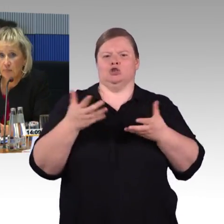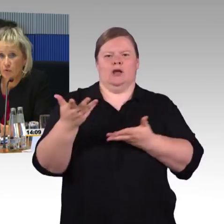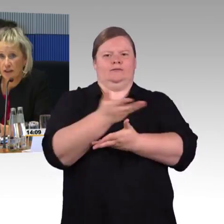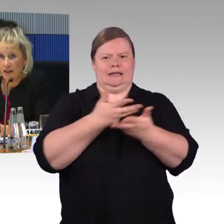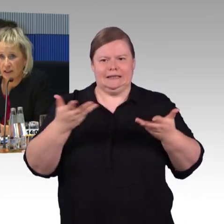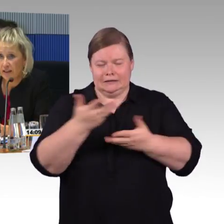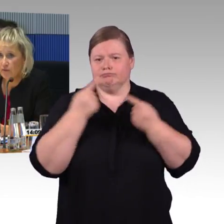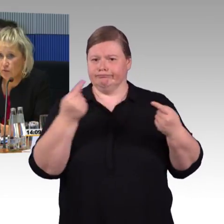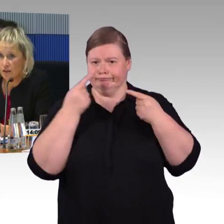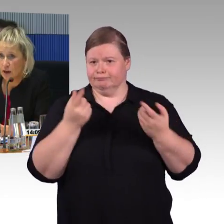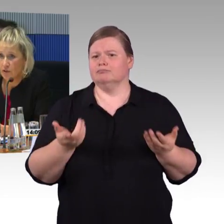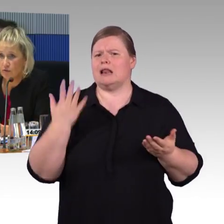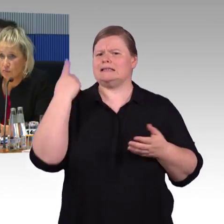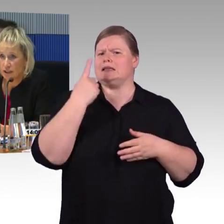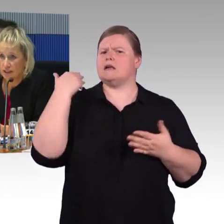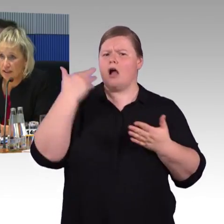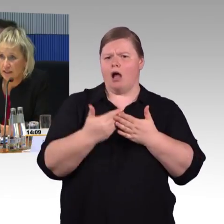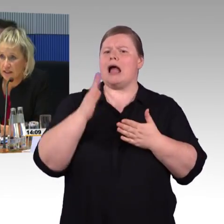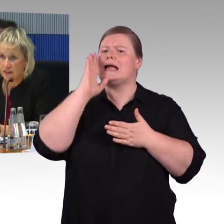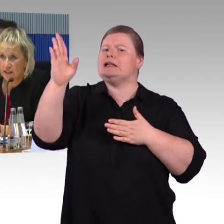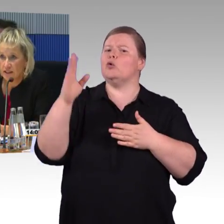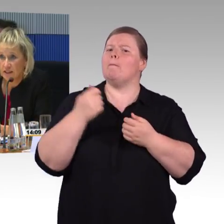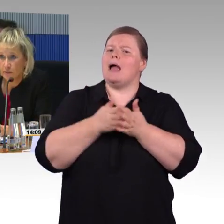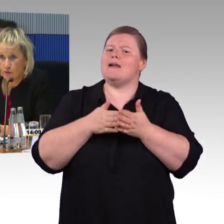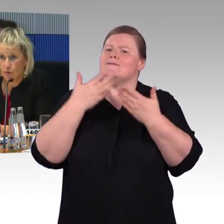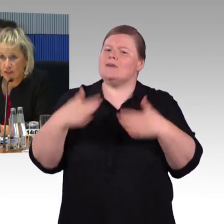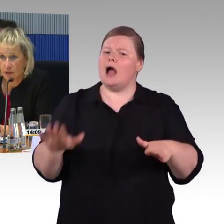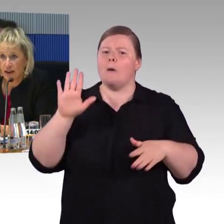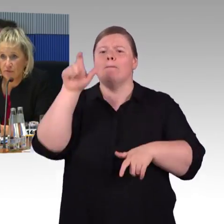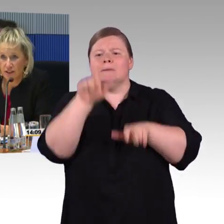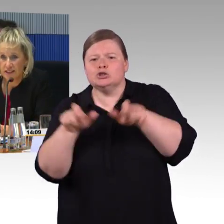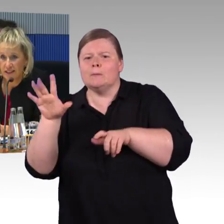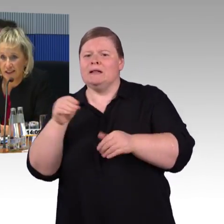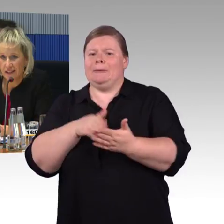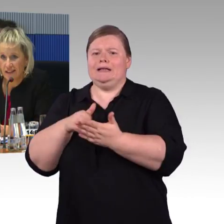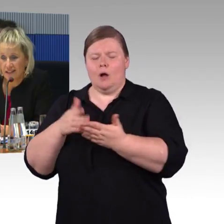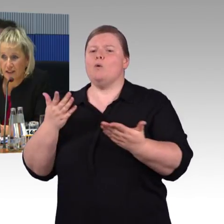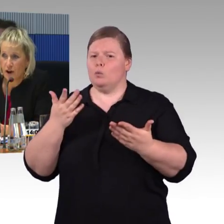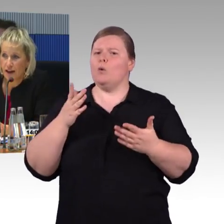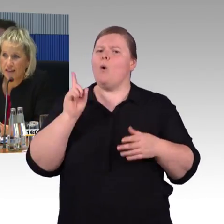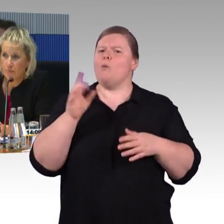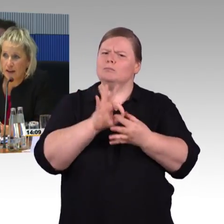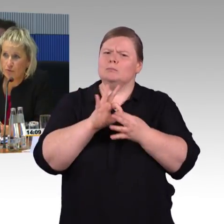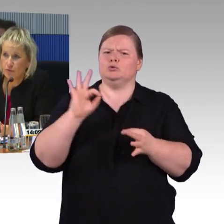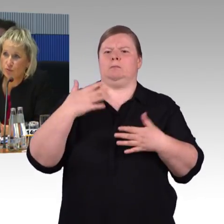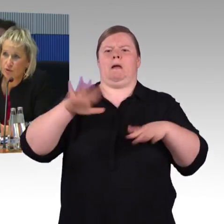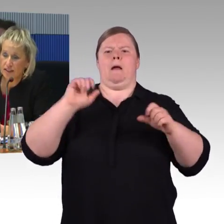Pro Jahr werden etwa 100 Bahnhöfe modernisiert, sodass man nachvollziehen kann, dass hier noch einige Bahnhöfe